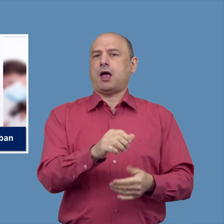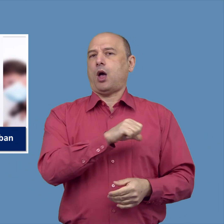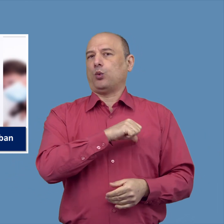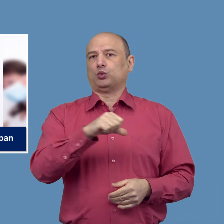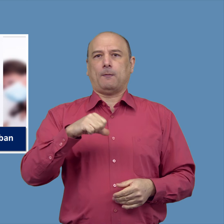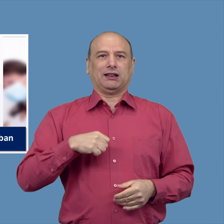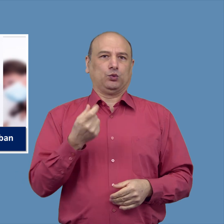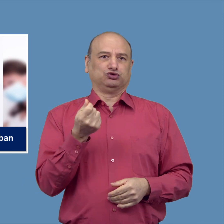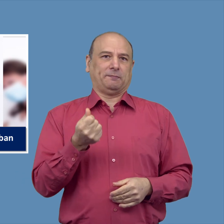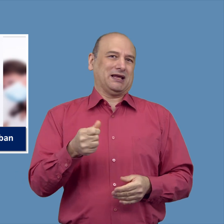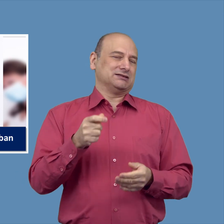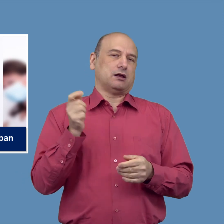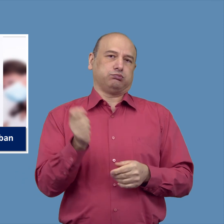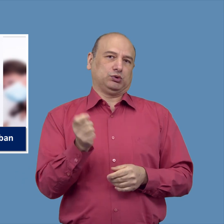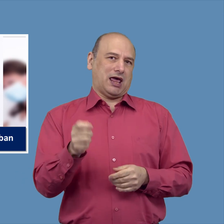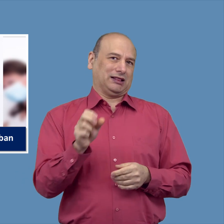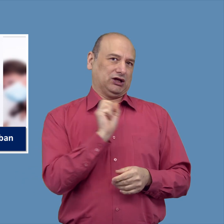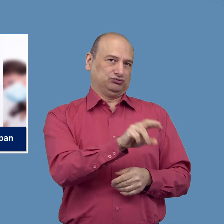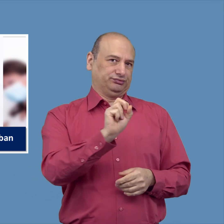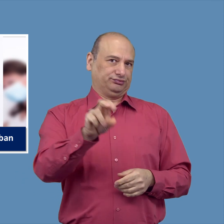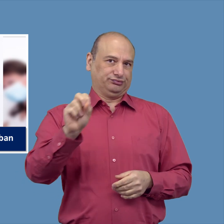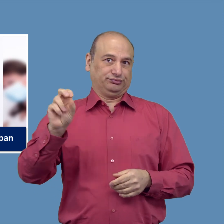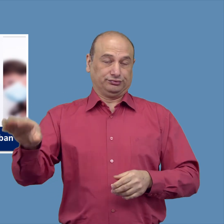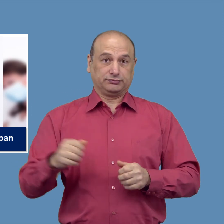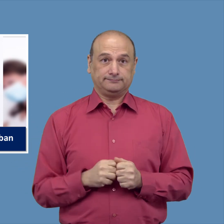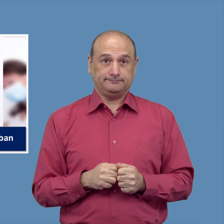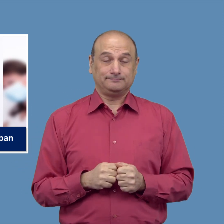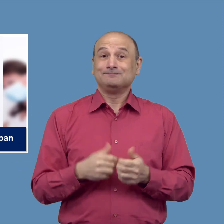Ekkor, a kormányrendelet alapján automatikusan bírságolni fogják az oltatlanokat.